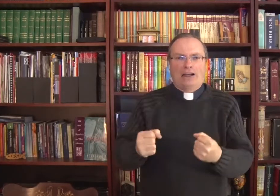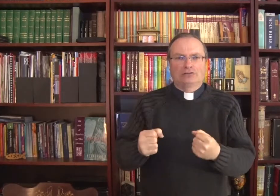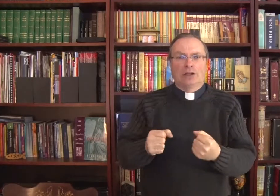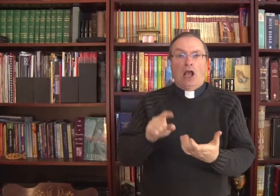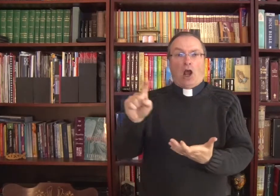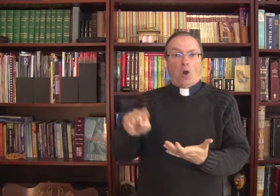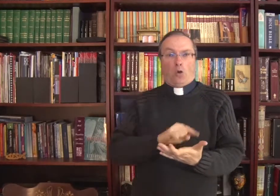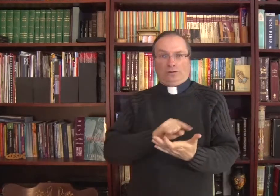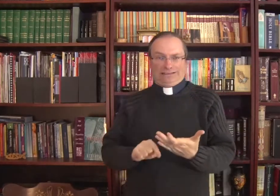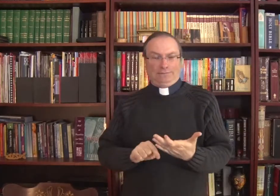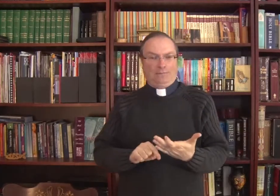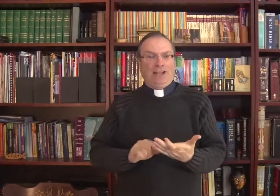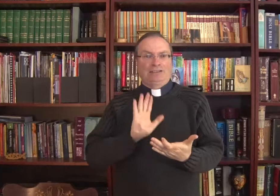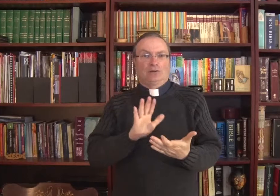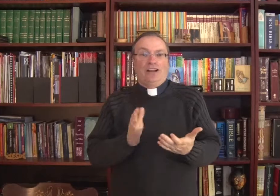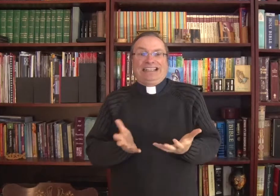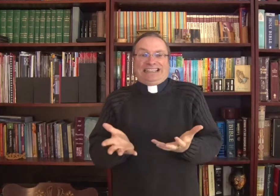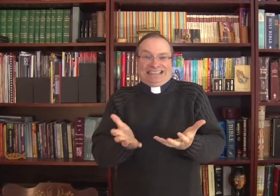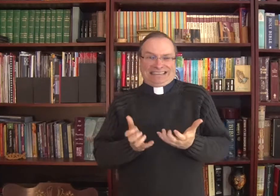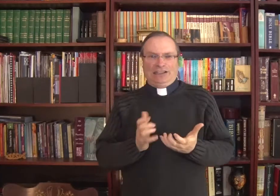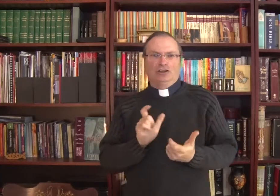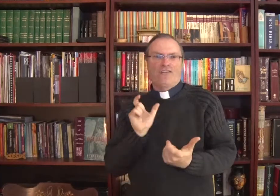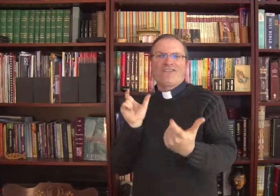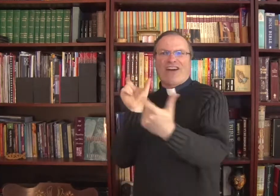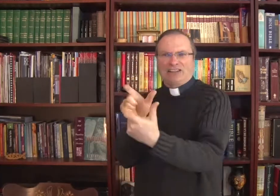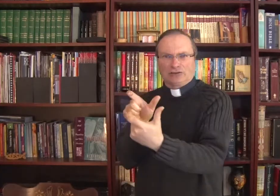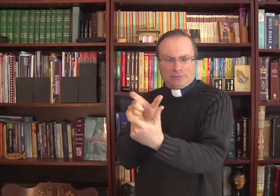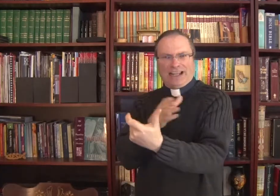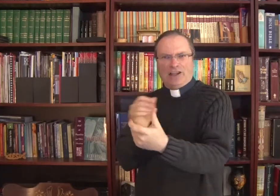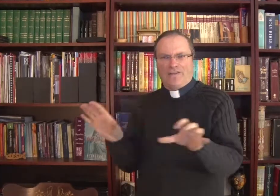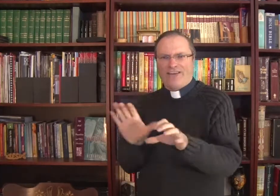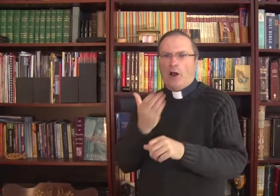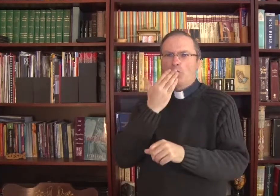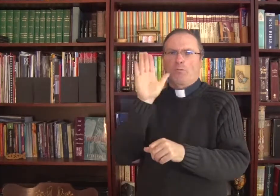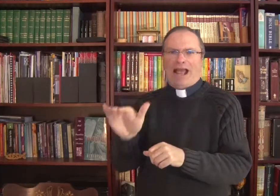de renoncer à son désir de se venger et de faire du mal,